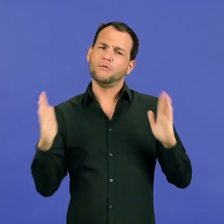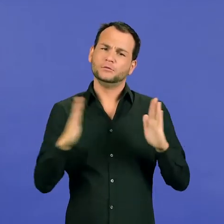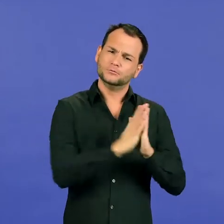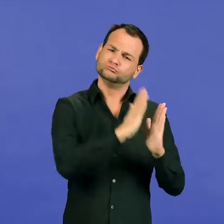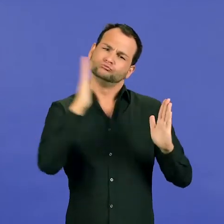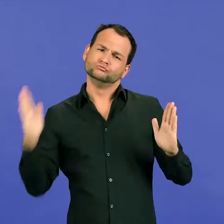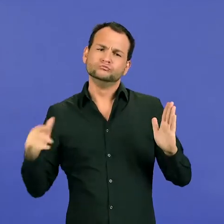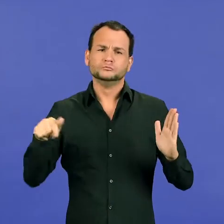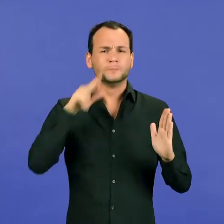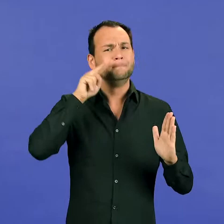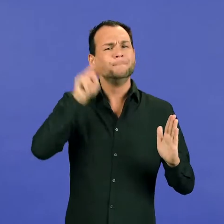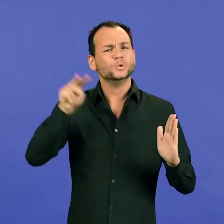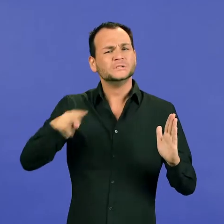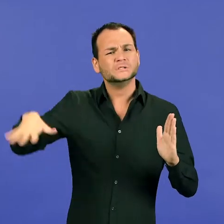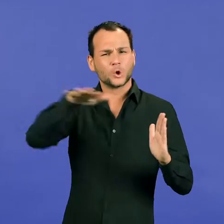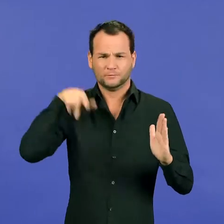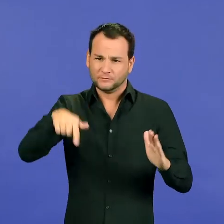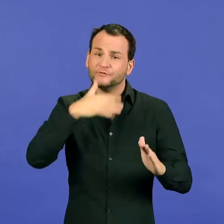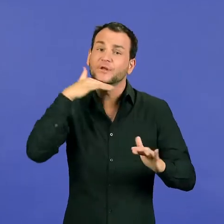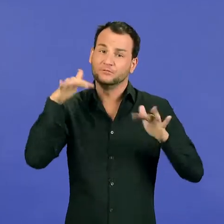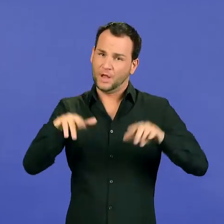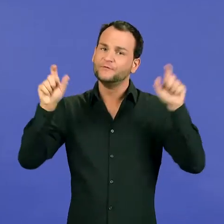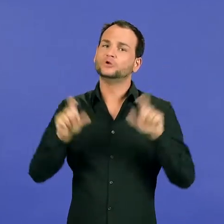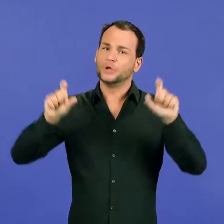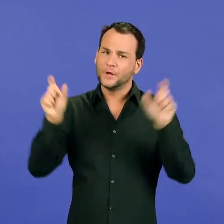Über das Jahr verteilt